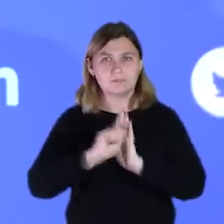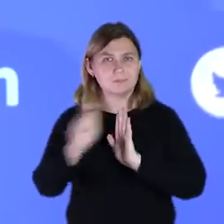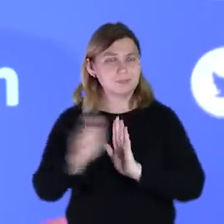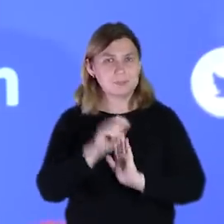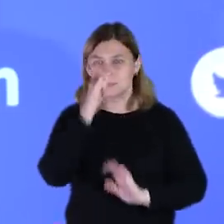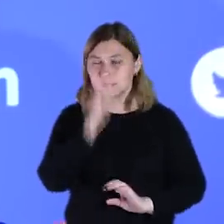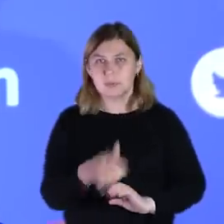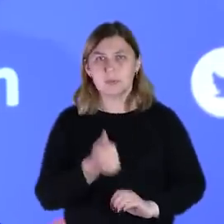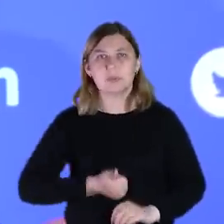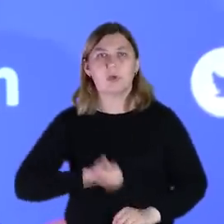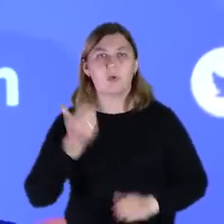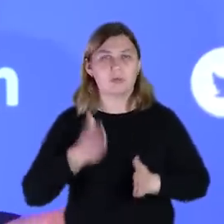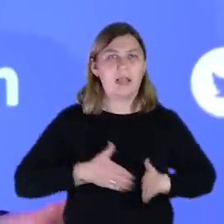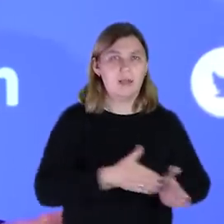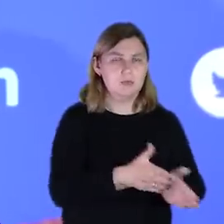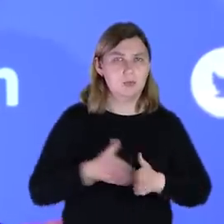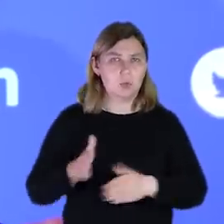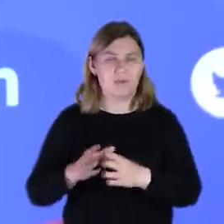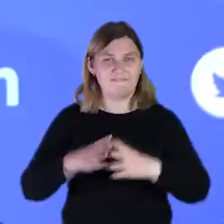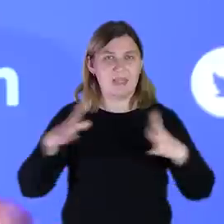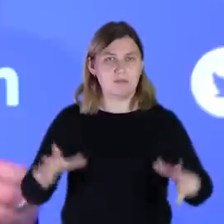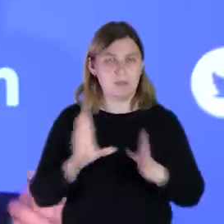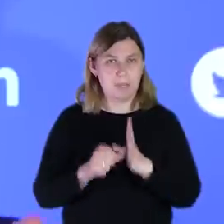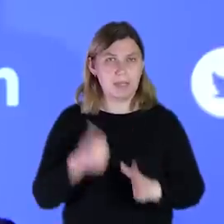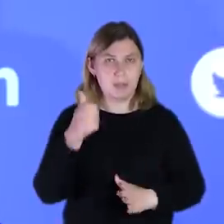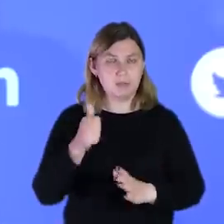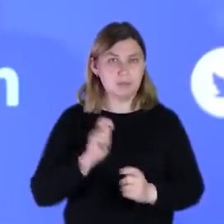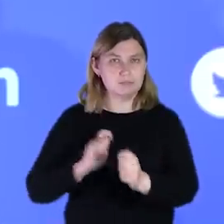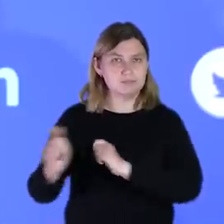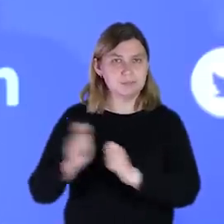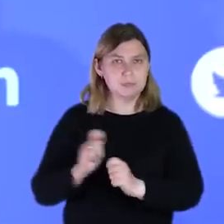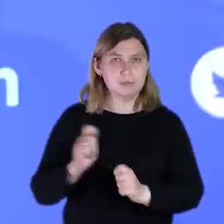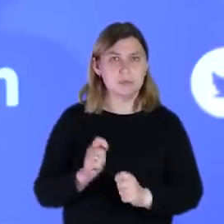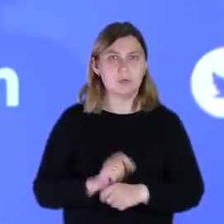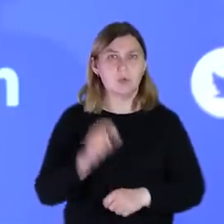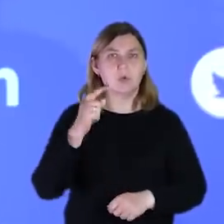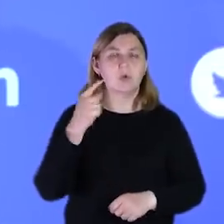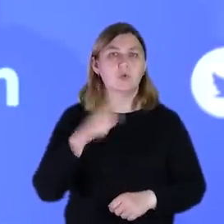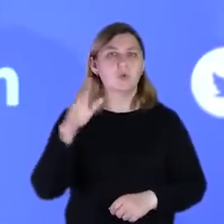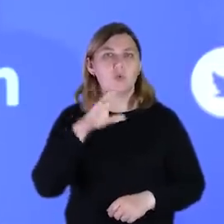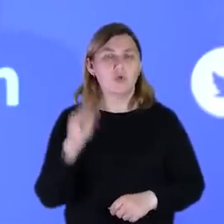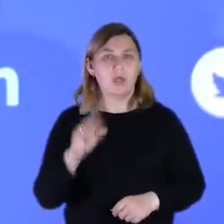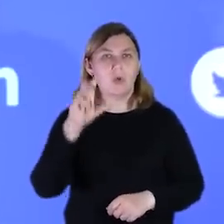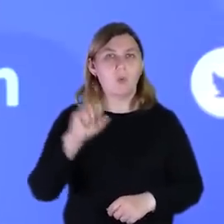było tylko kilka szlaków komunikacyjnych do większych miast. Jedynym środkiem komunikacji były tzw. "duszohubki", na których miejscowi Poleszucy